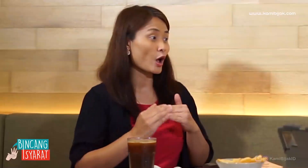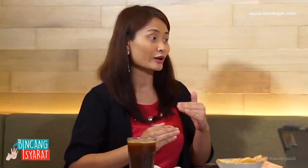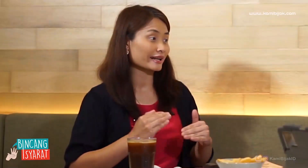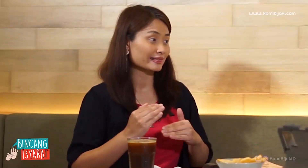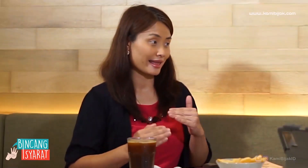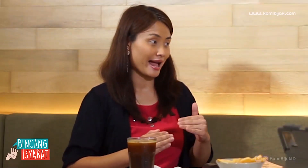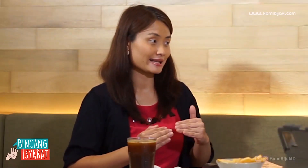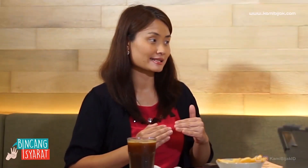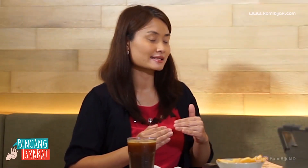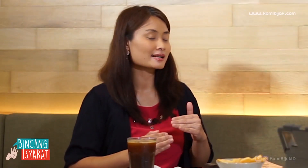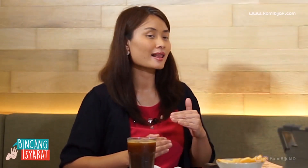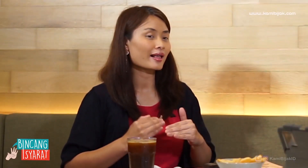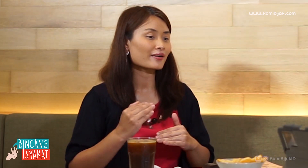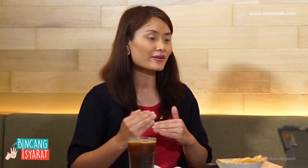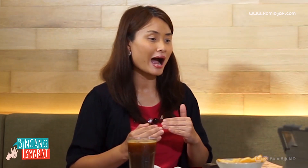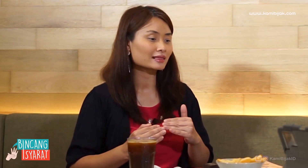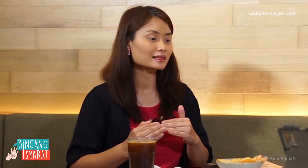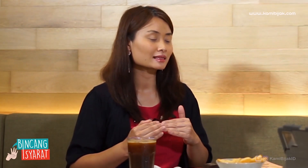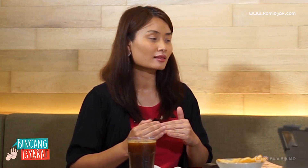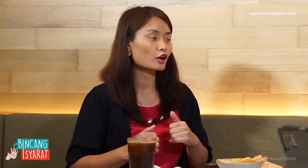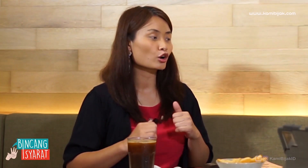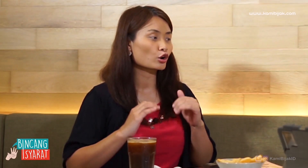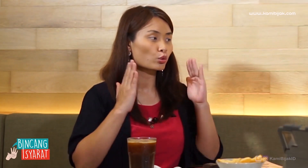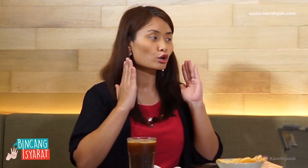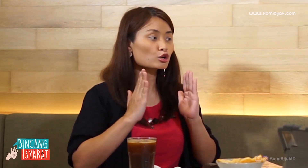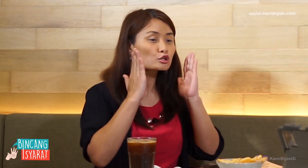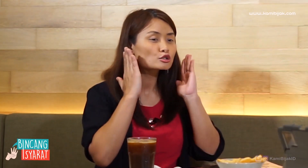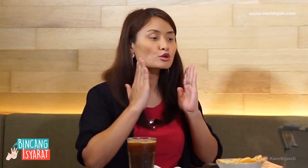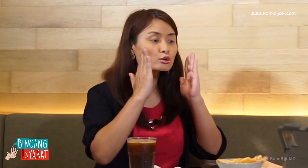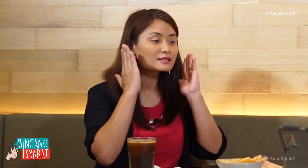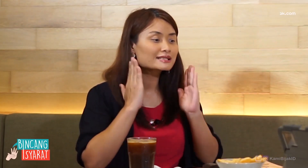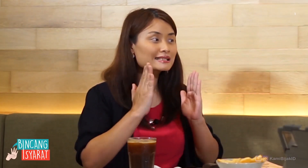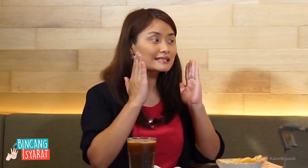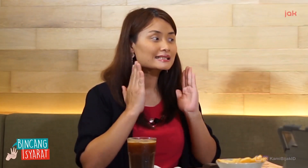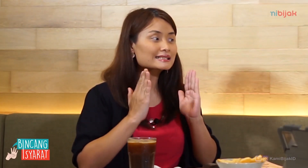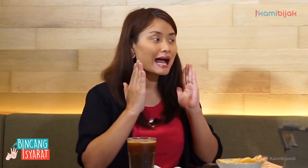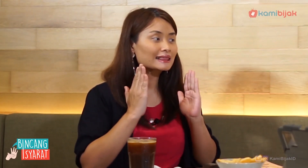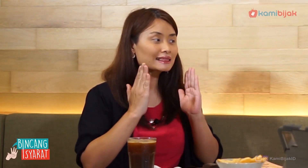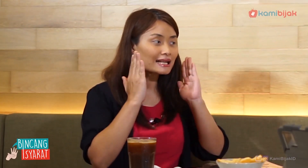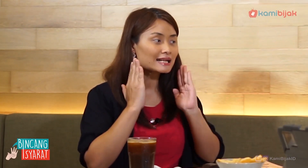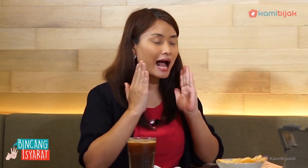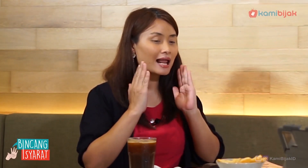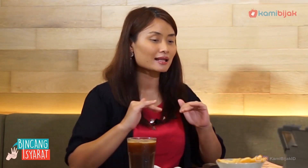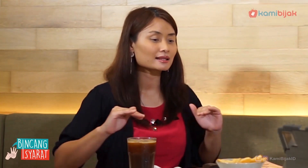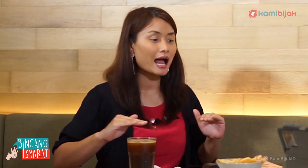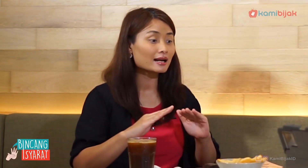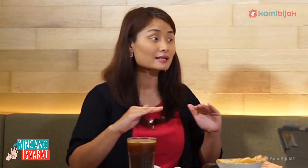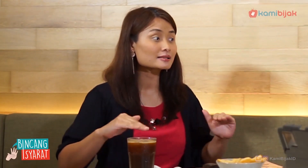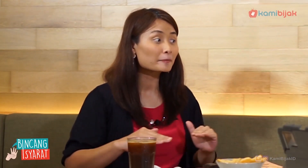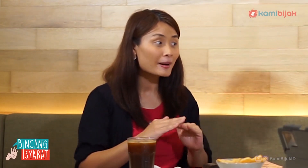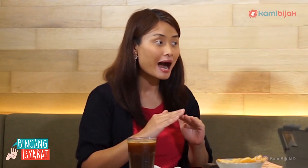Mayoritas lewat kursus kecantikan dan Spa.